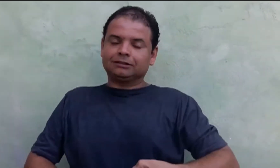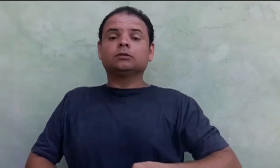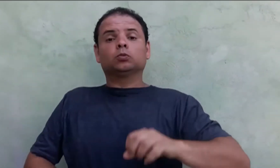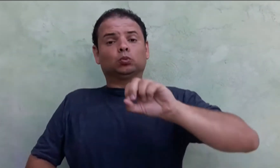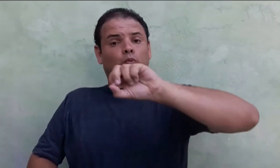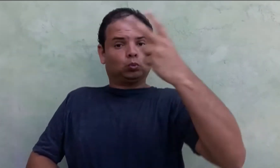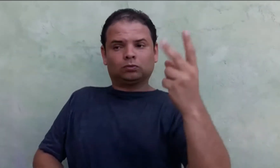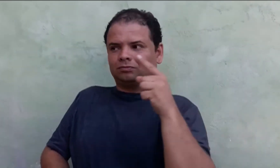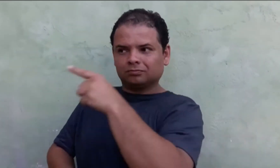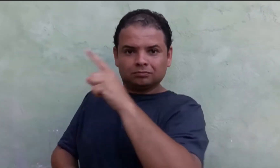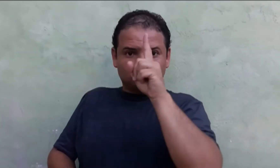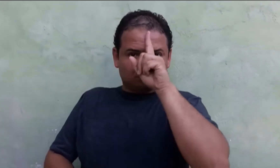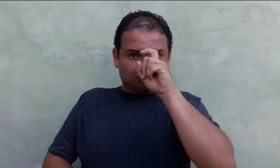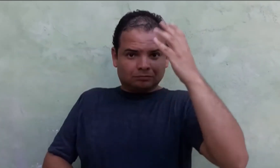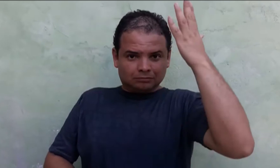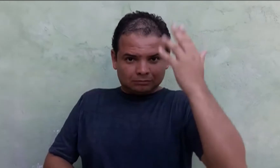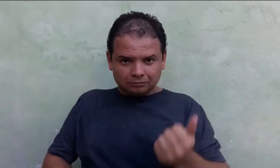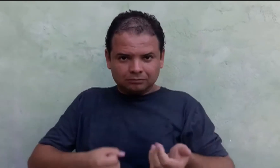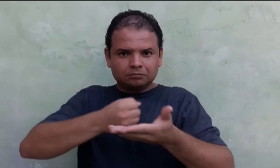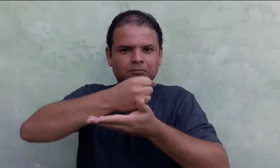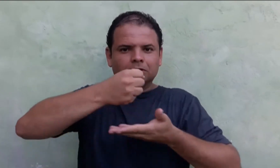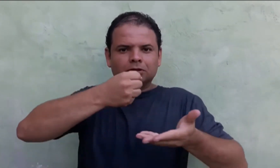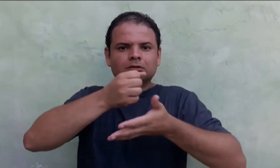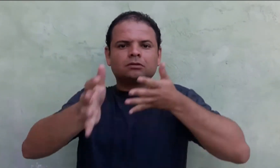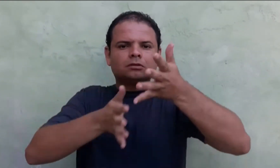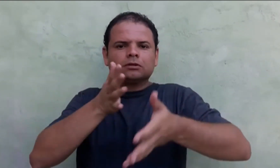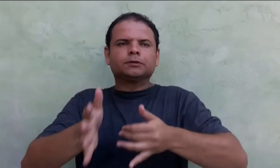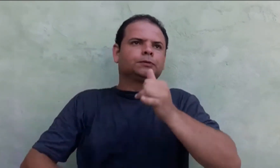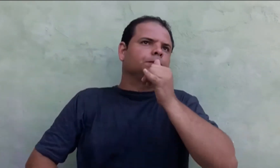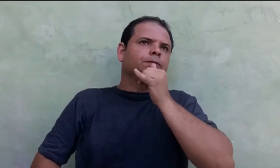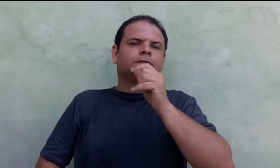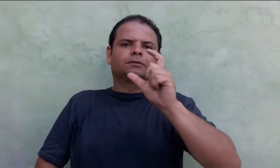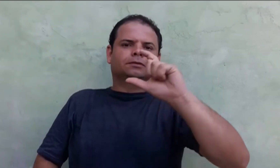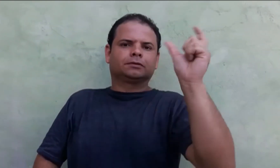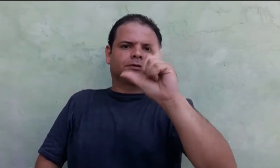Essa seria a forma mais correta, ou ter profissionais que saibam o básico de Libras,